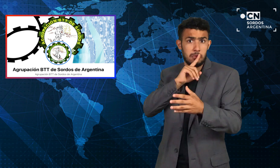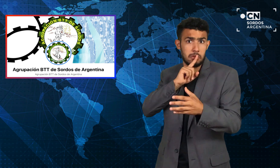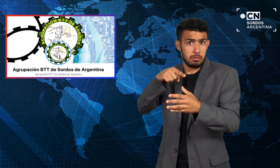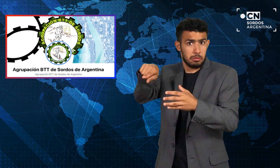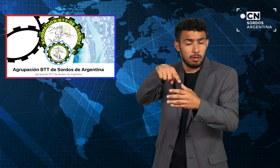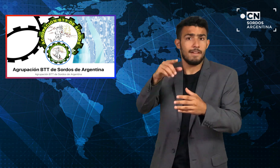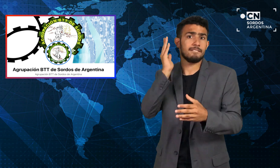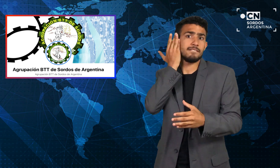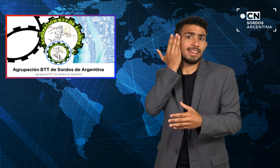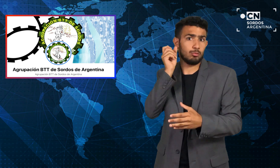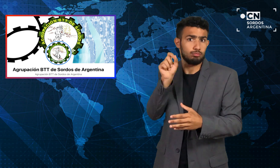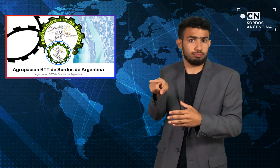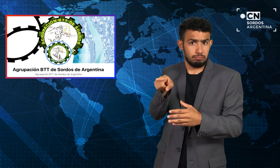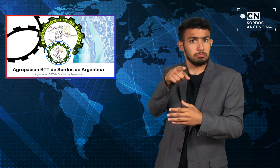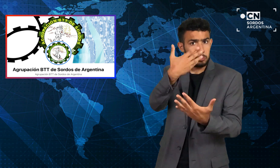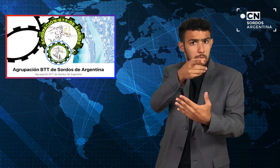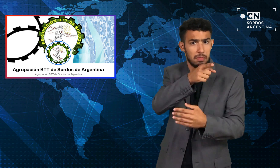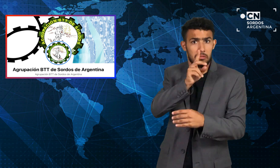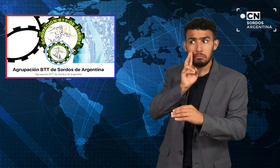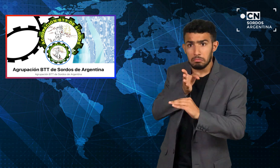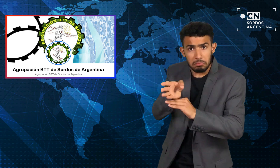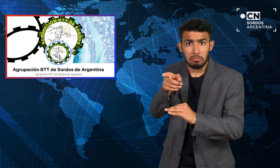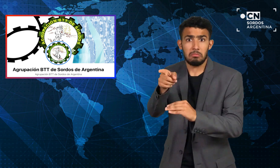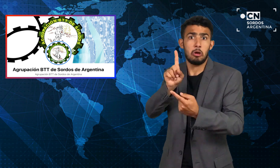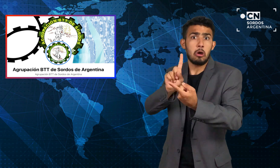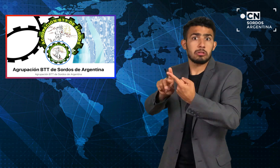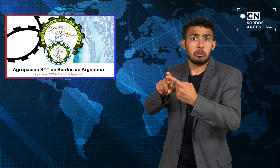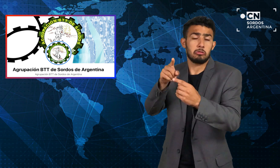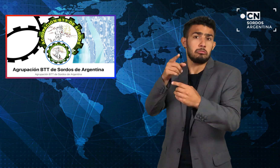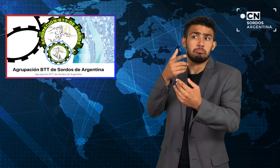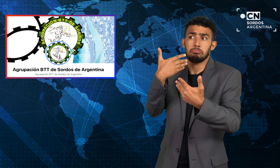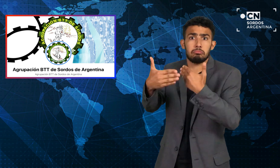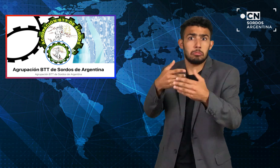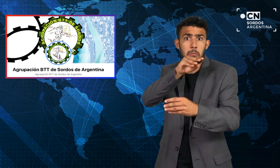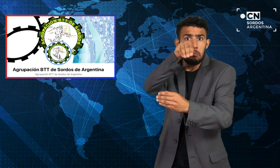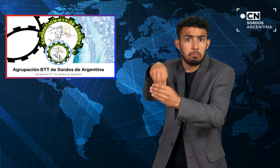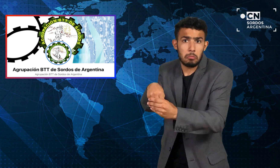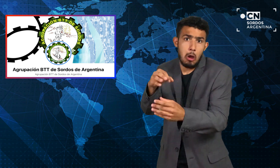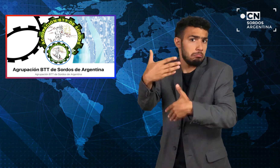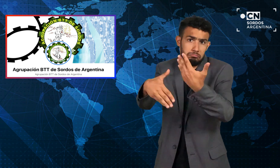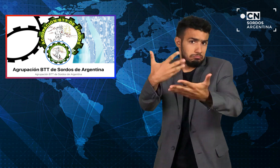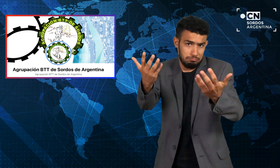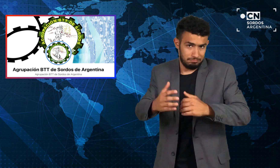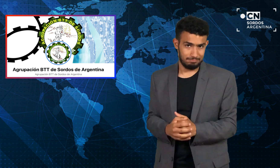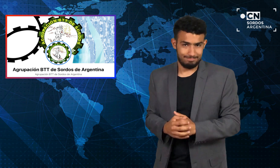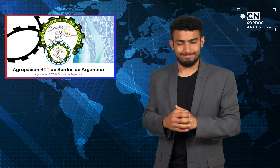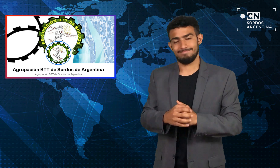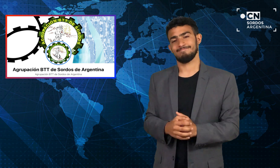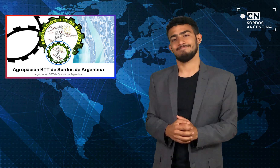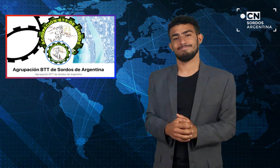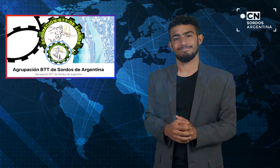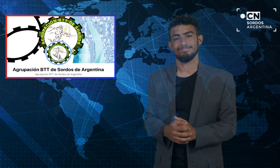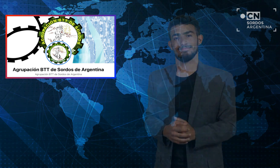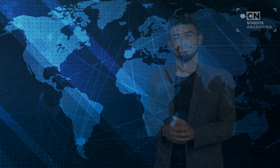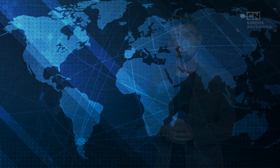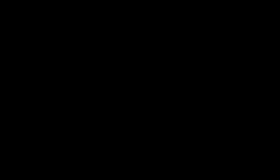Se pueden poner en contacto con BBT de Sordos en el facebook bttargentinadesordos.